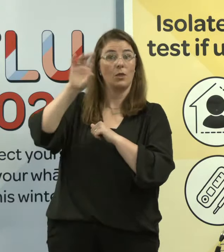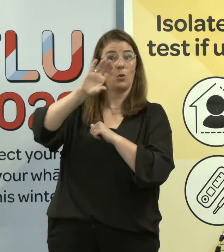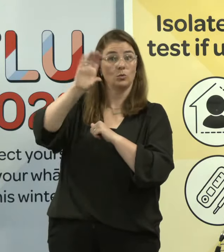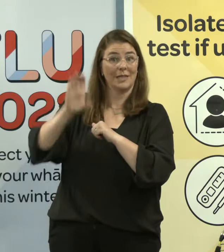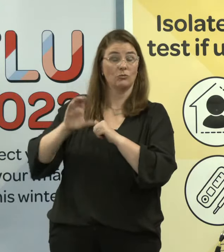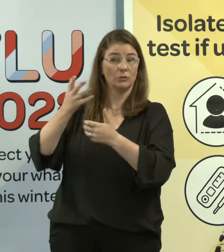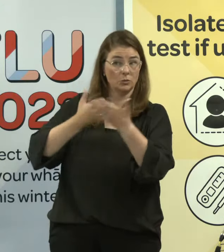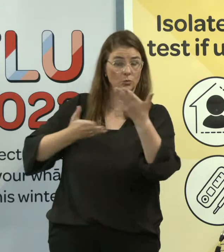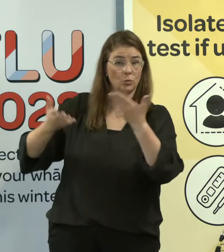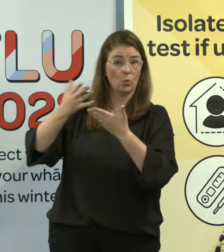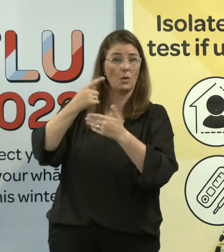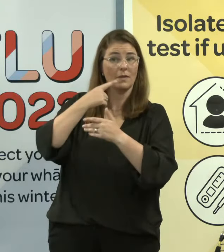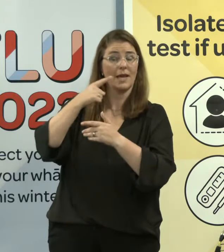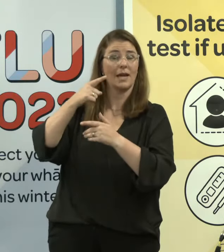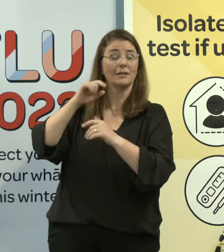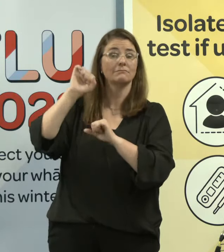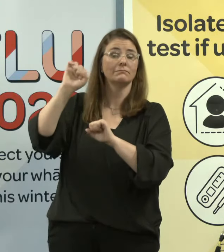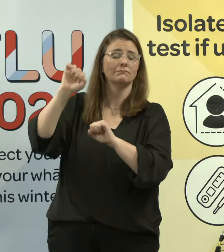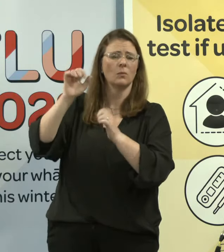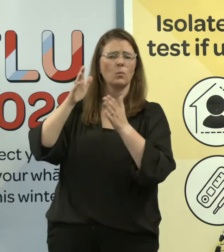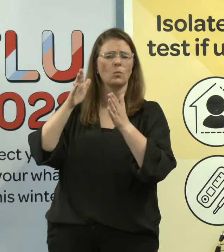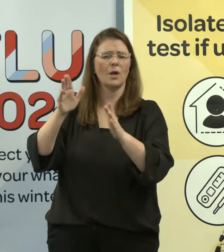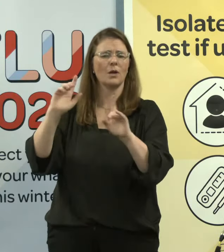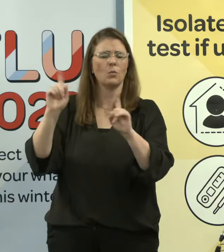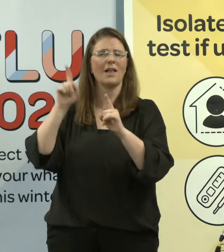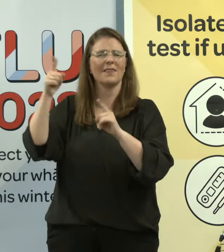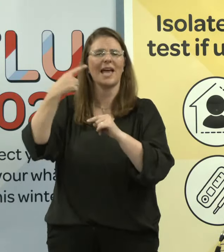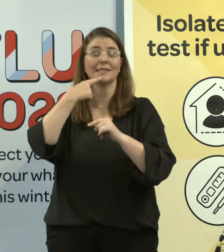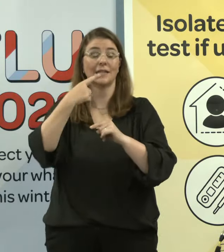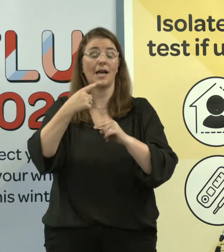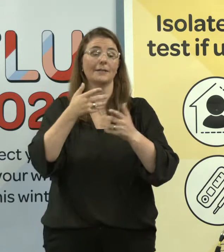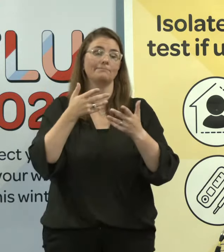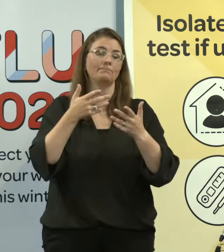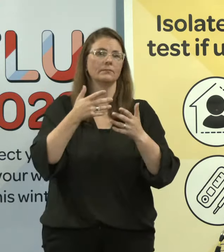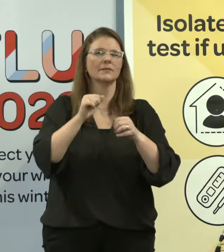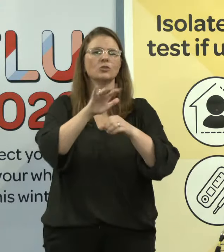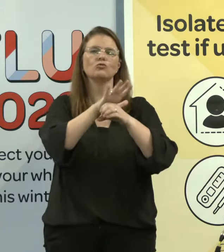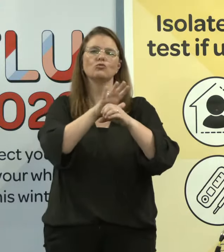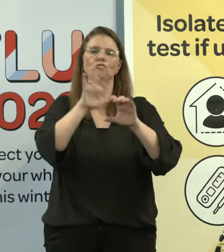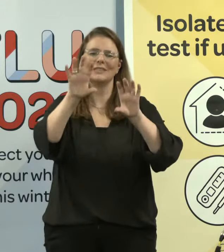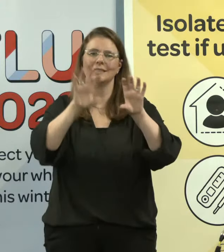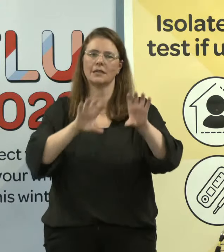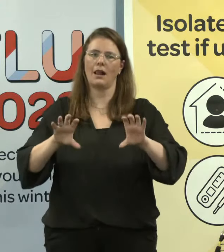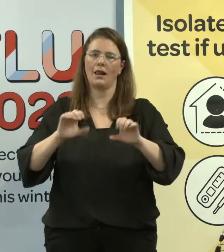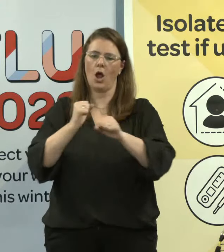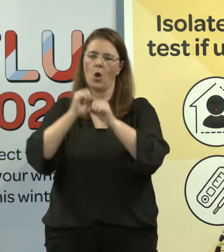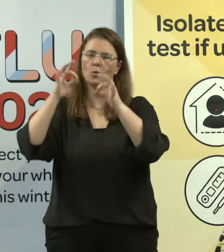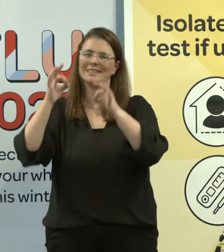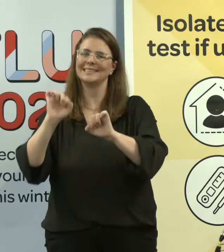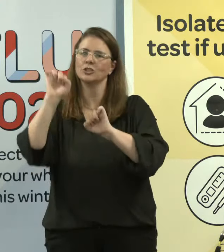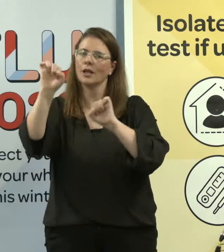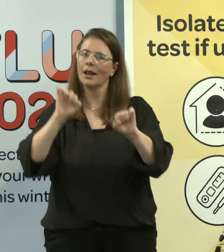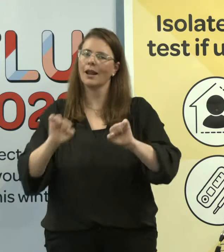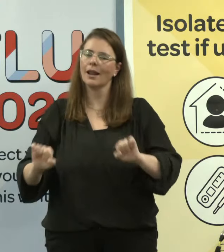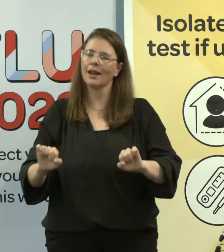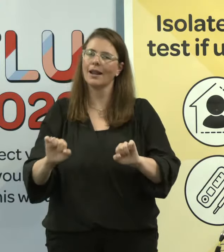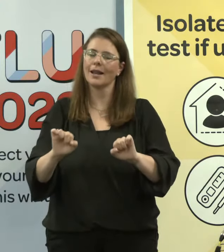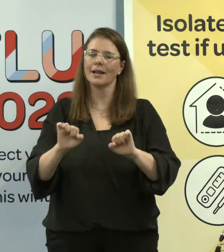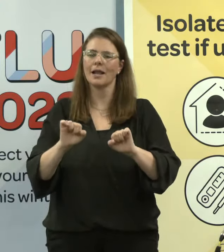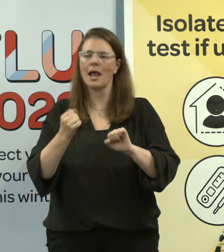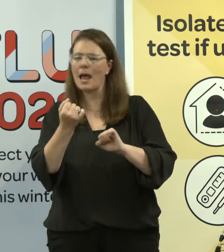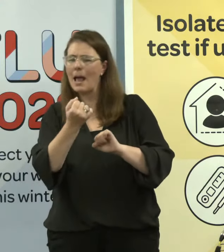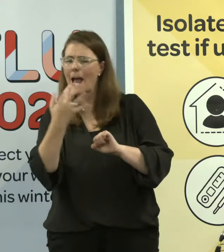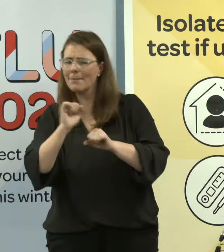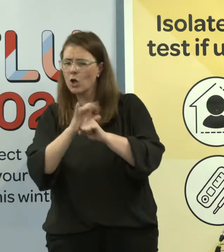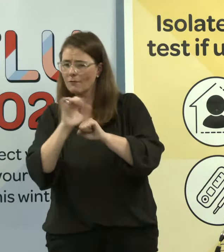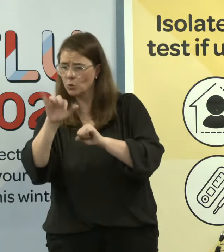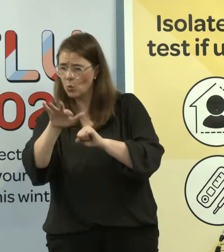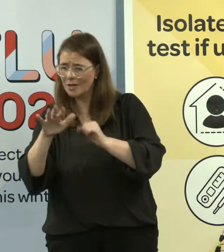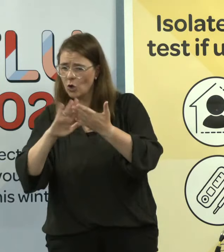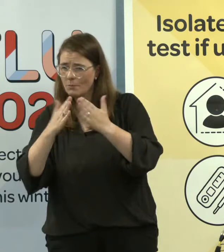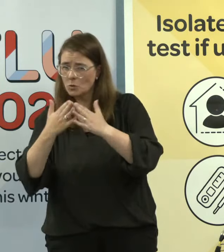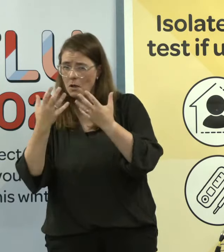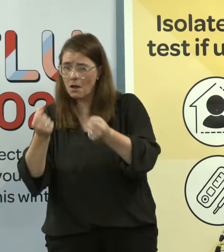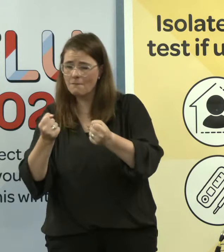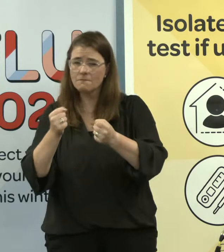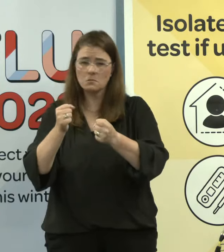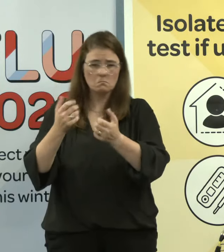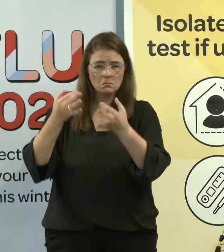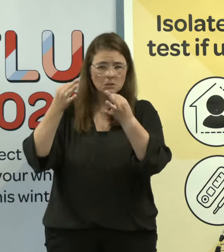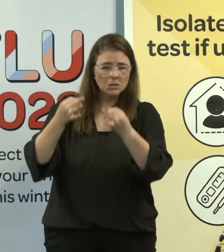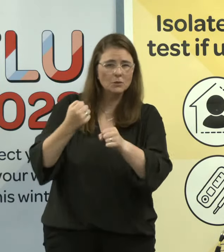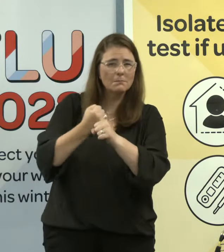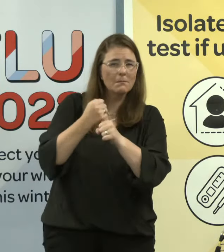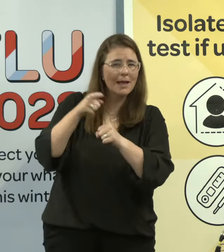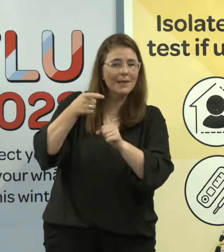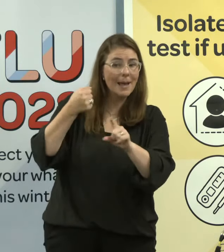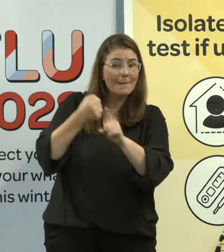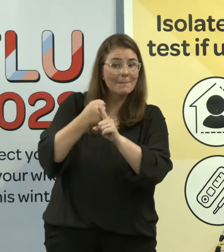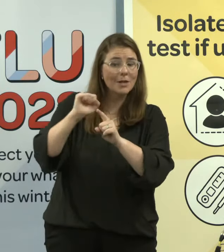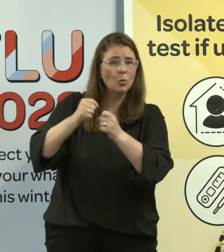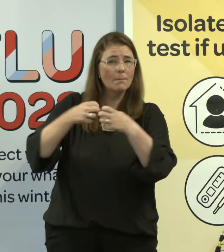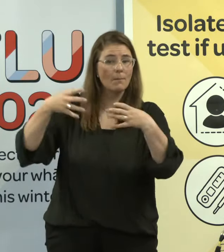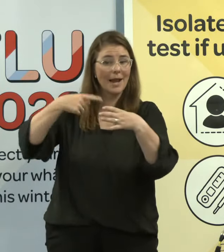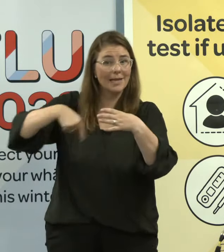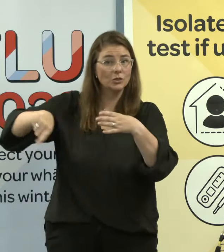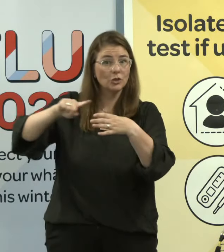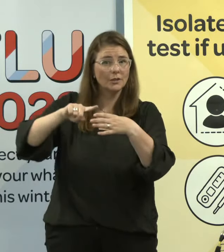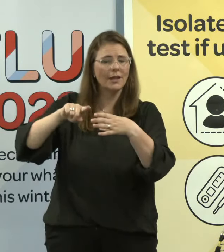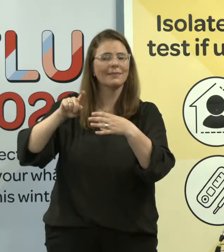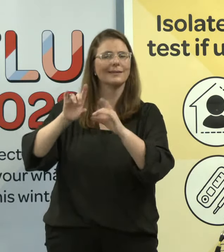atu i a raatau Haerenga COVID. I